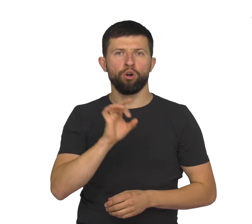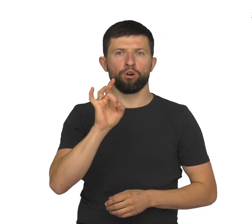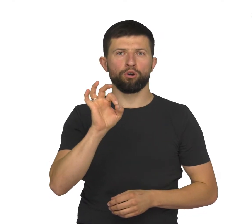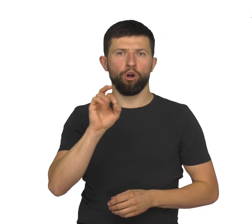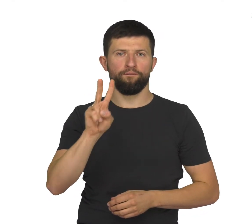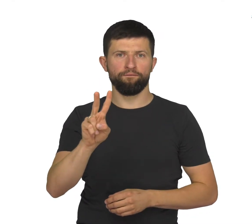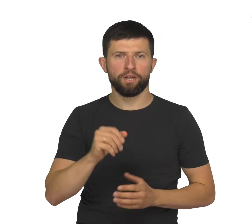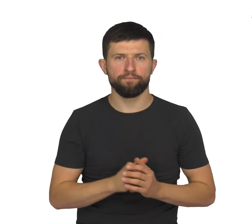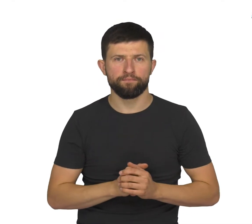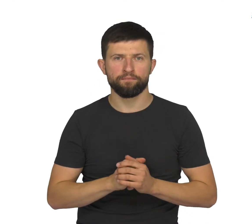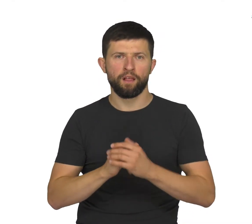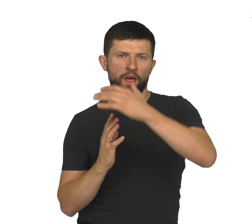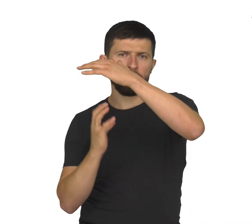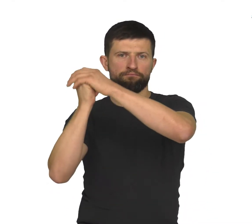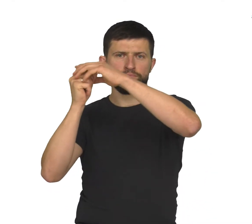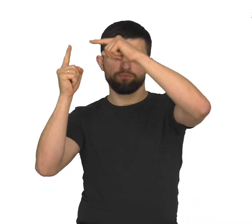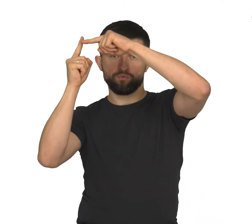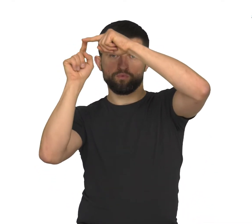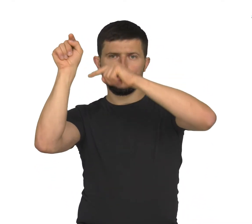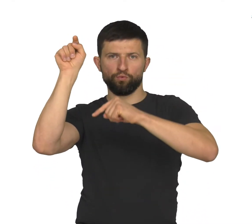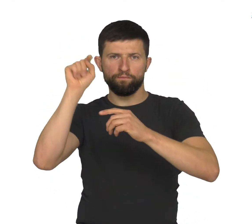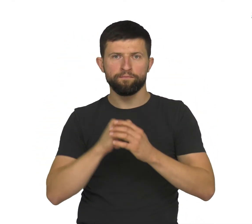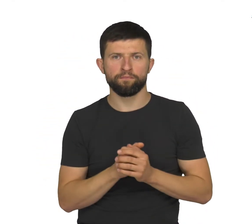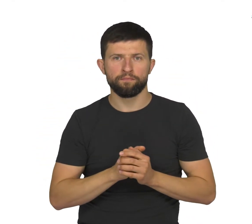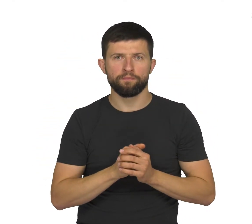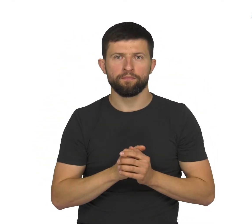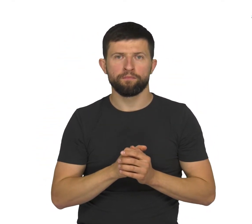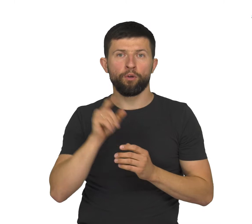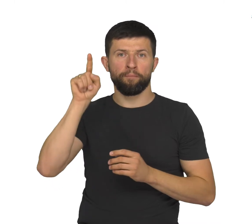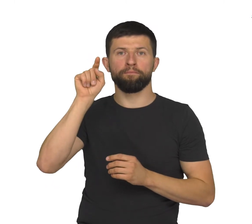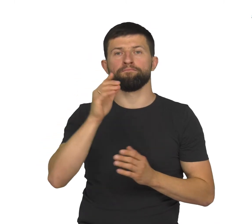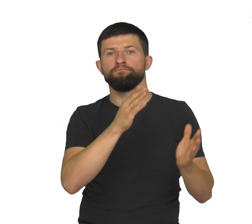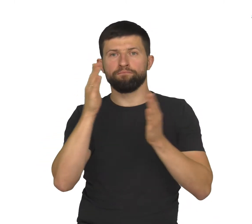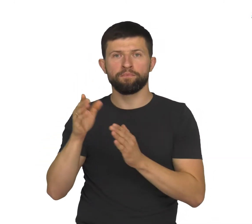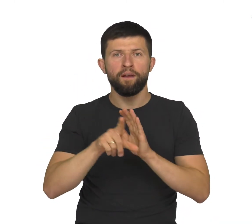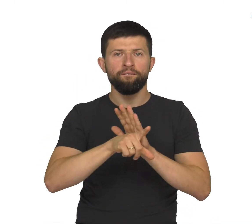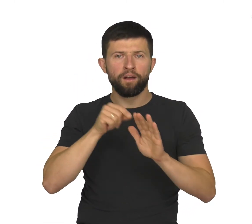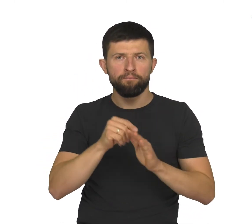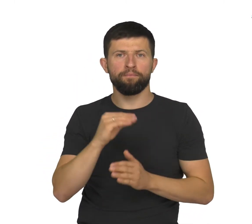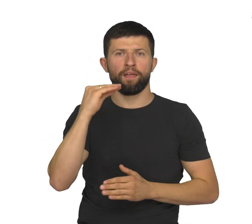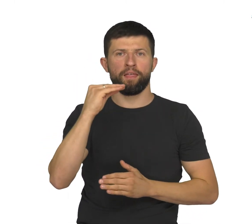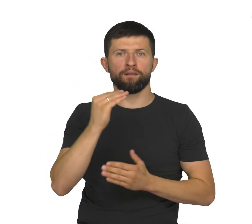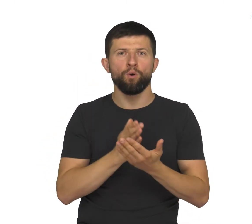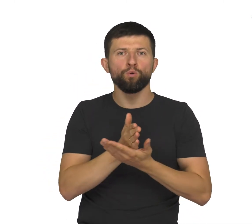„Uzyskaj odpis aktu stanu cywilnego” (urodzenia, małżeństwa, zgonu).